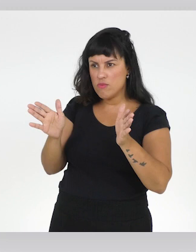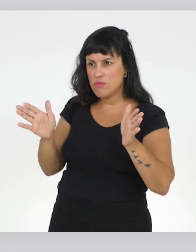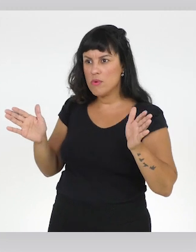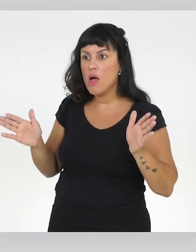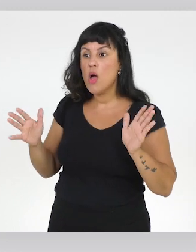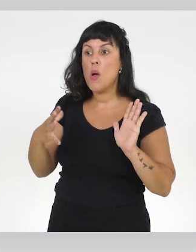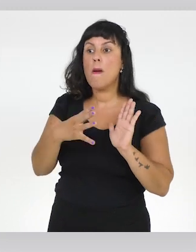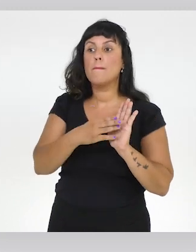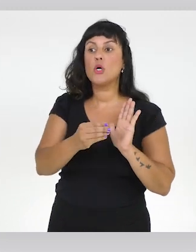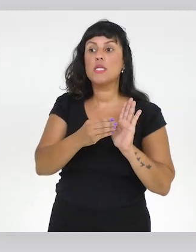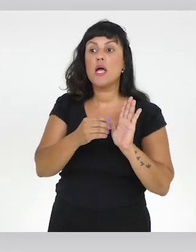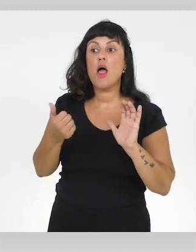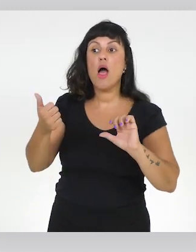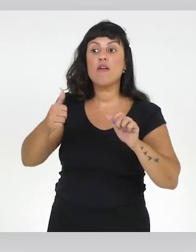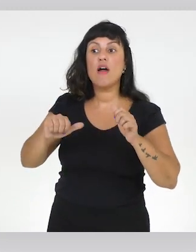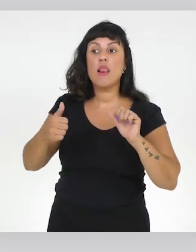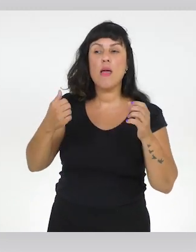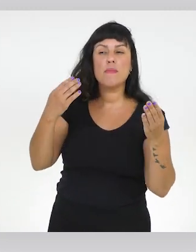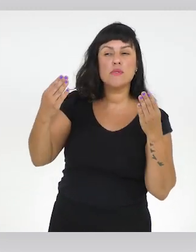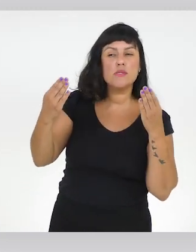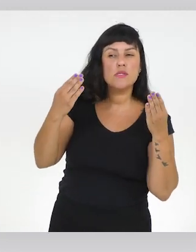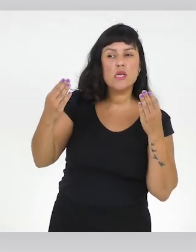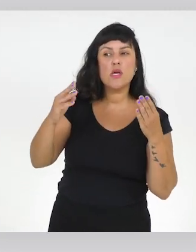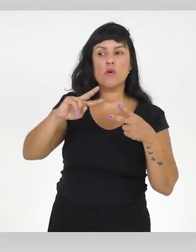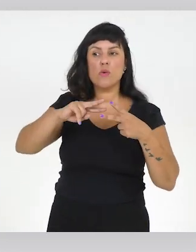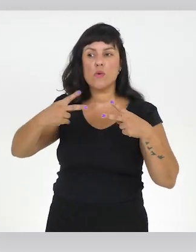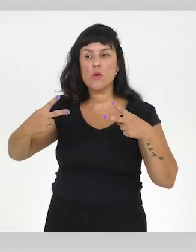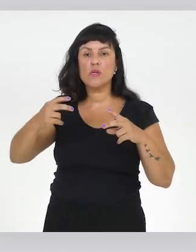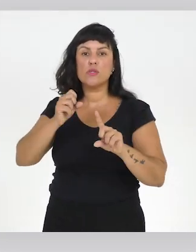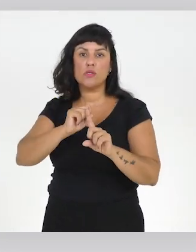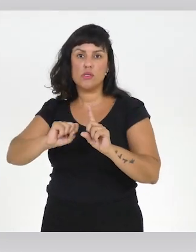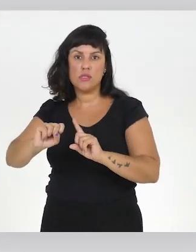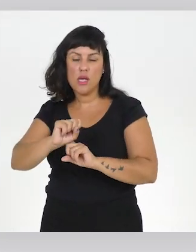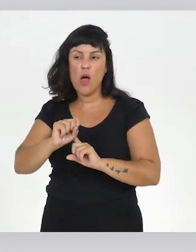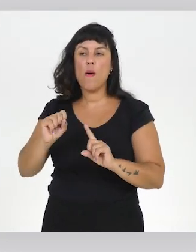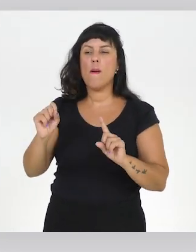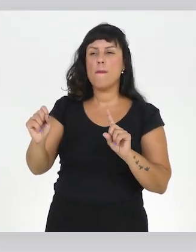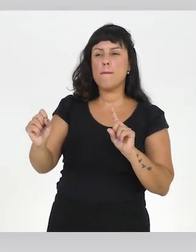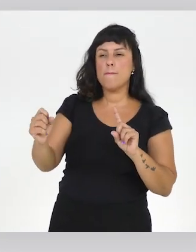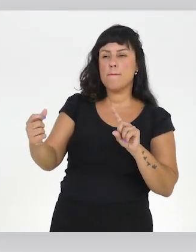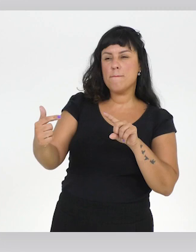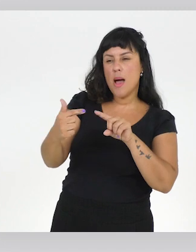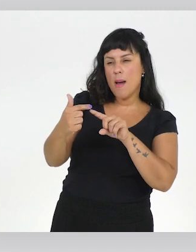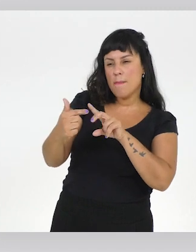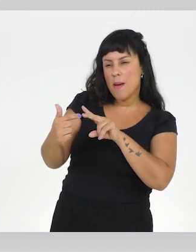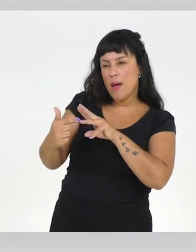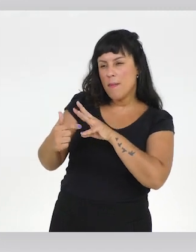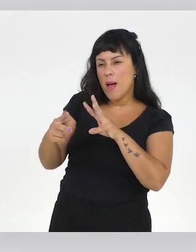sua individualidade, suas preferências, a condição física, a condição psicossocial